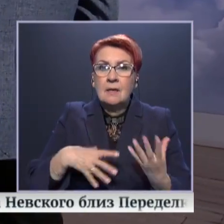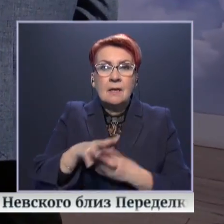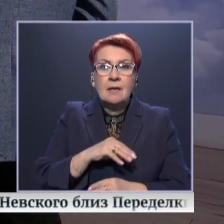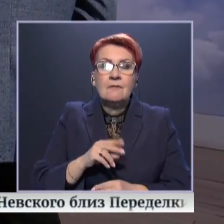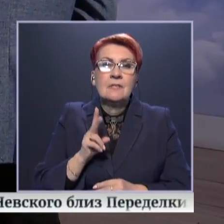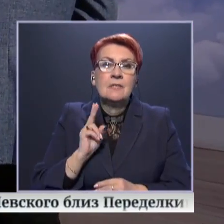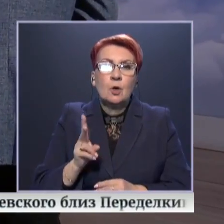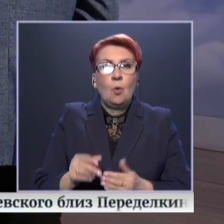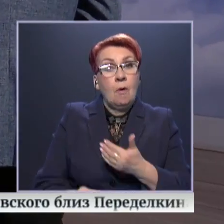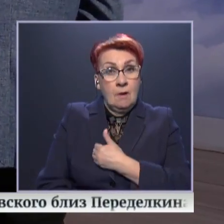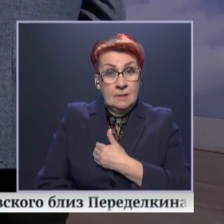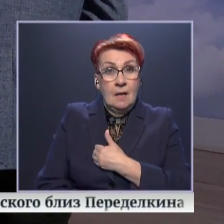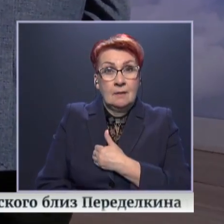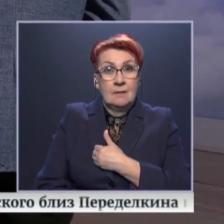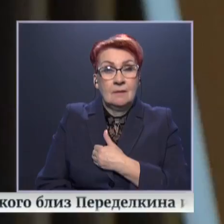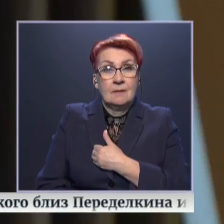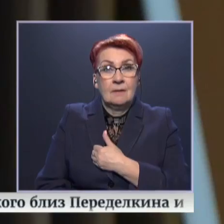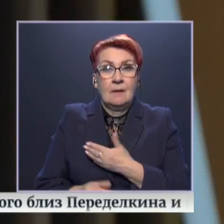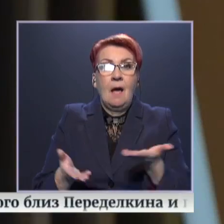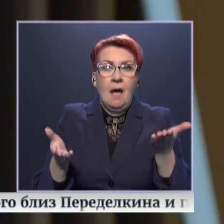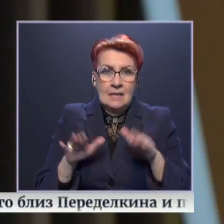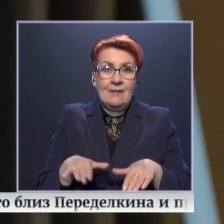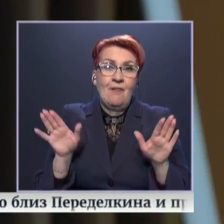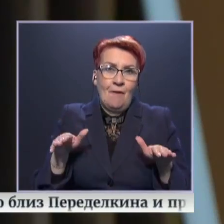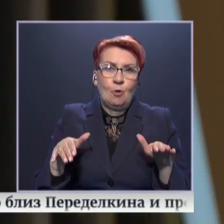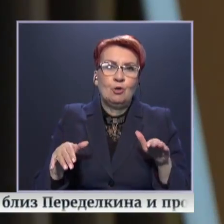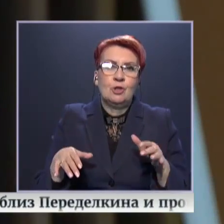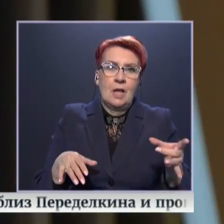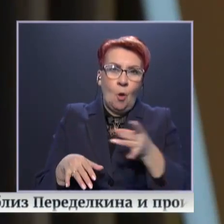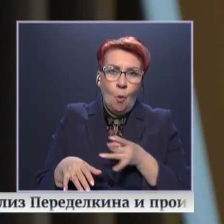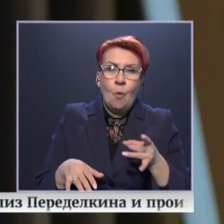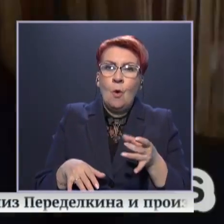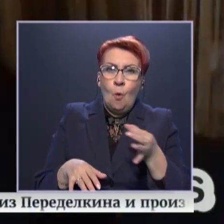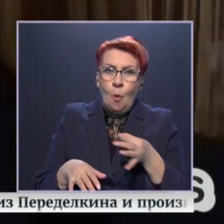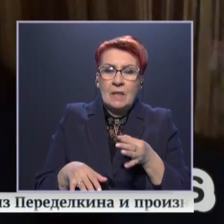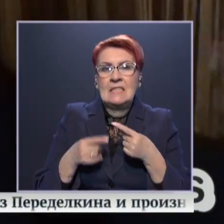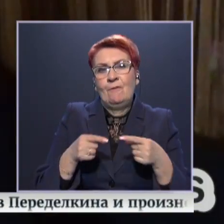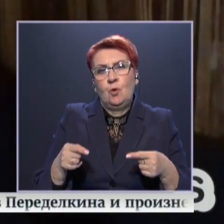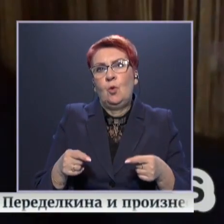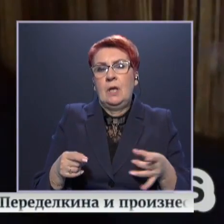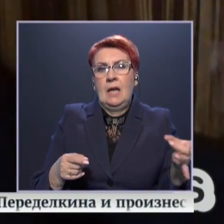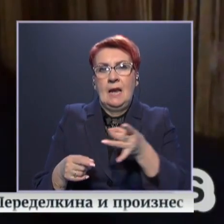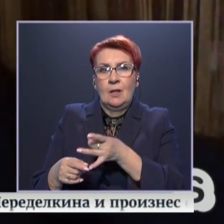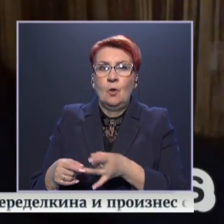хотят Вот именно оставаться Воронежской области или может быть других областях для них есть на самом деле